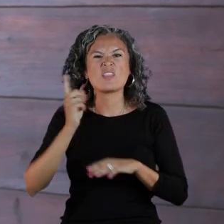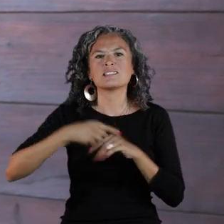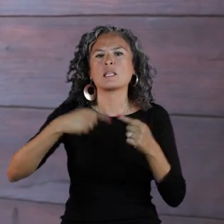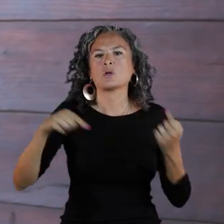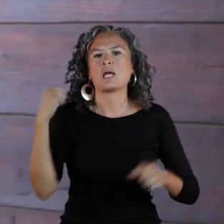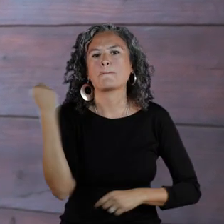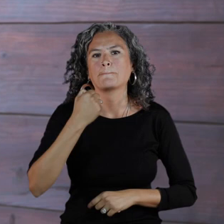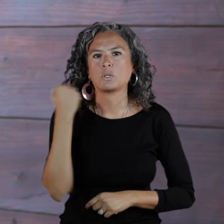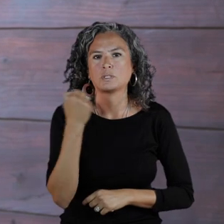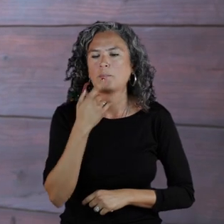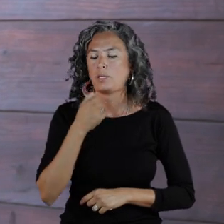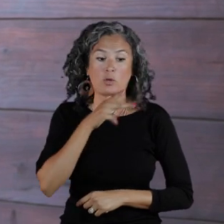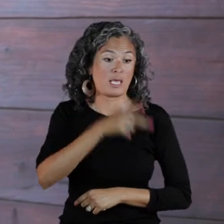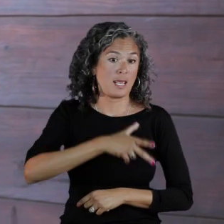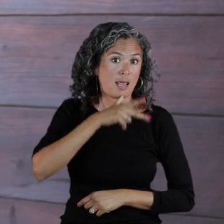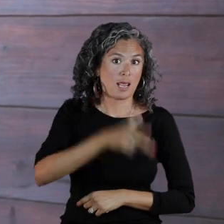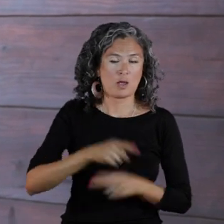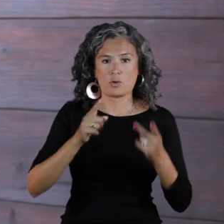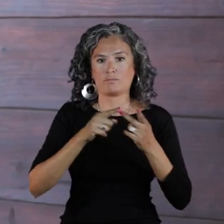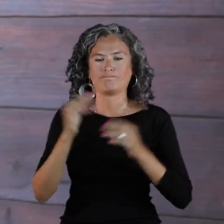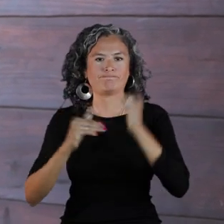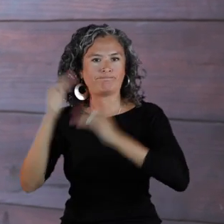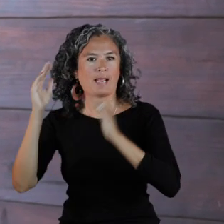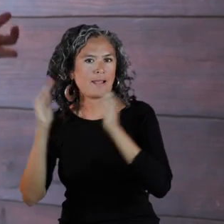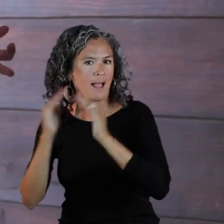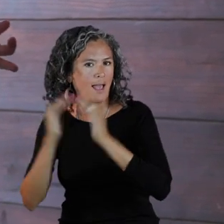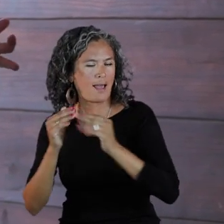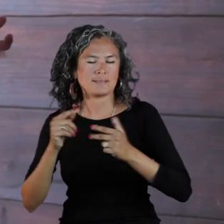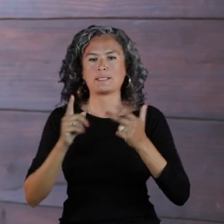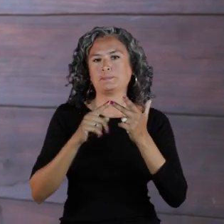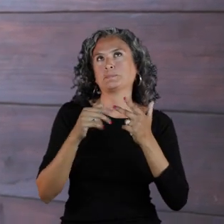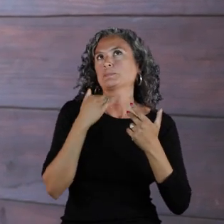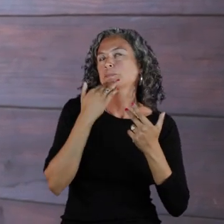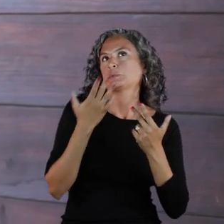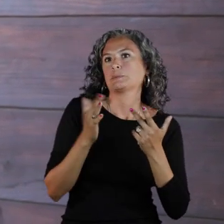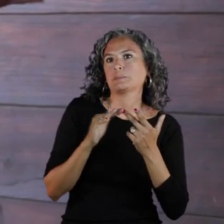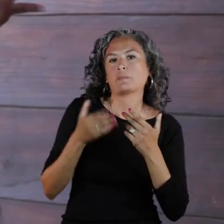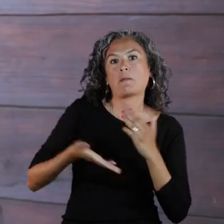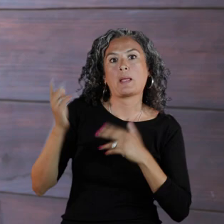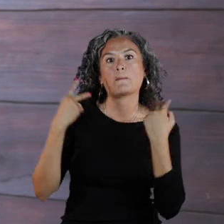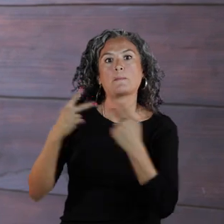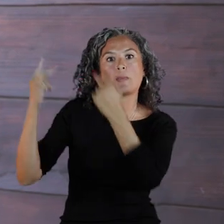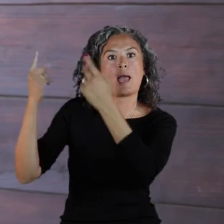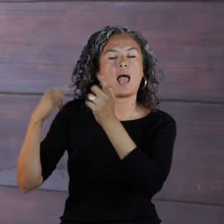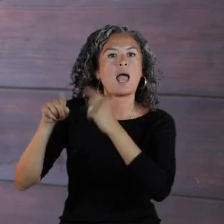más importantes como tener hijos, construir una casa, hacer un viaje y llenarse